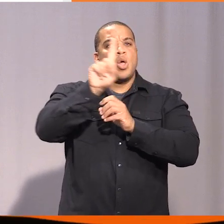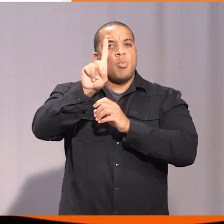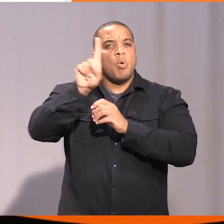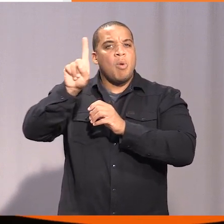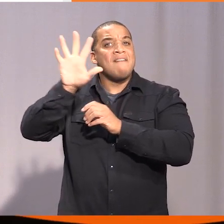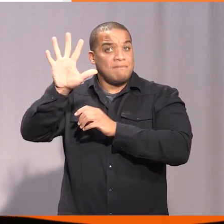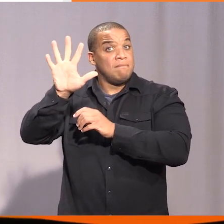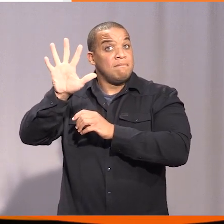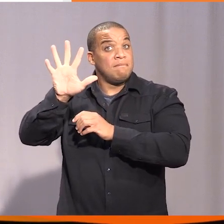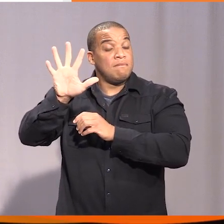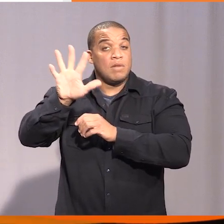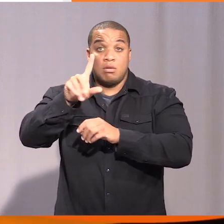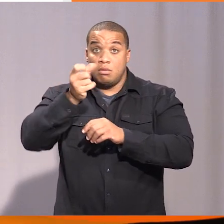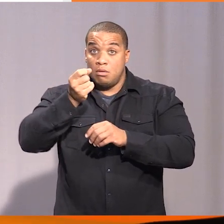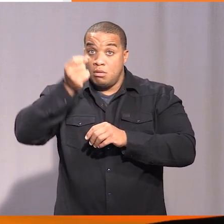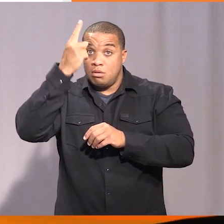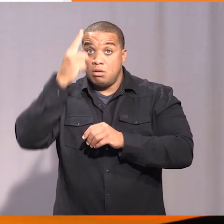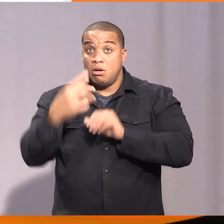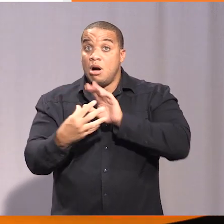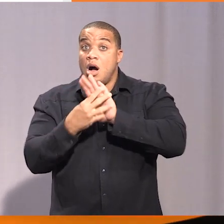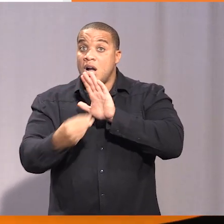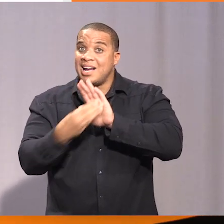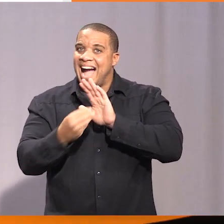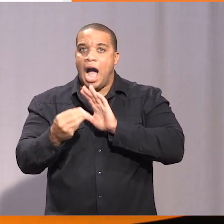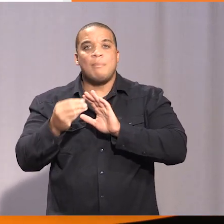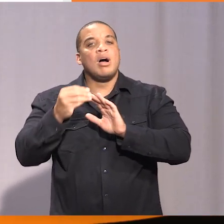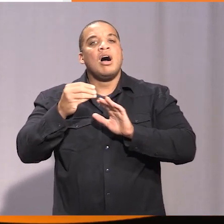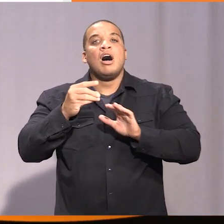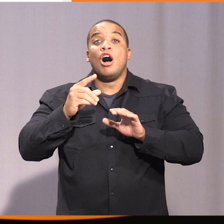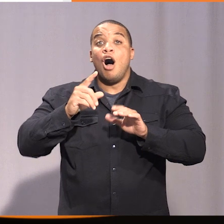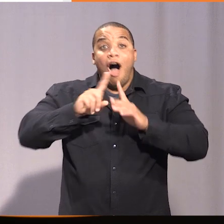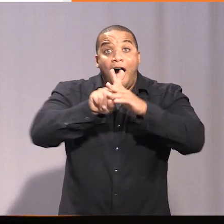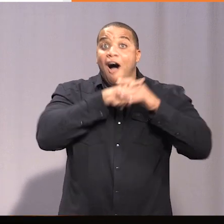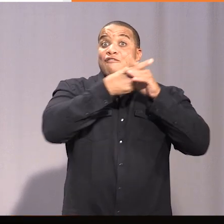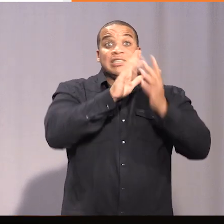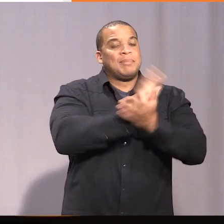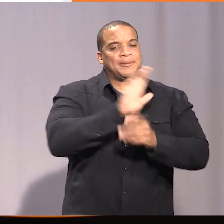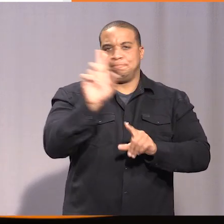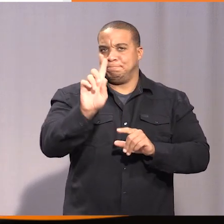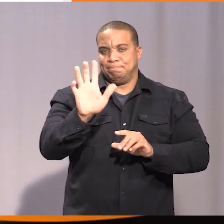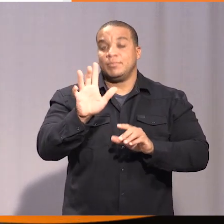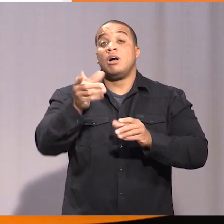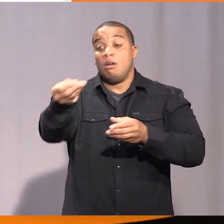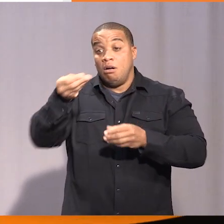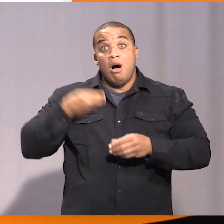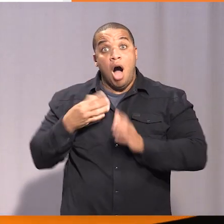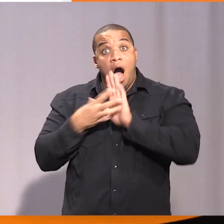en la sala L115. Tomen en cuenta que solo aceptamos copias, ya que no hay devoluciones de documentos entregados.